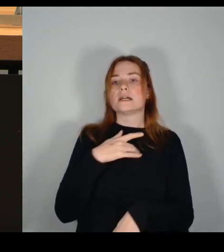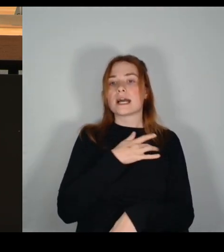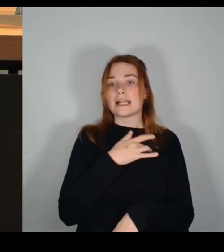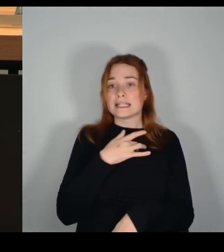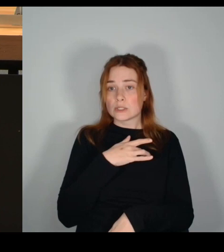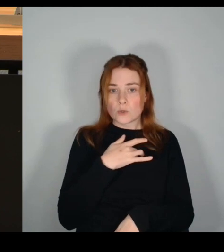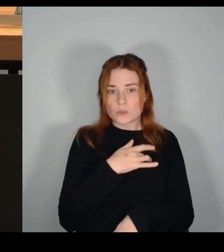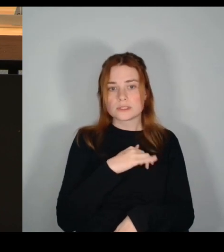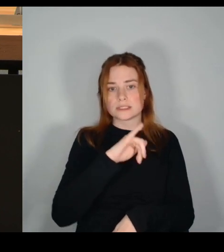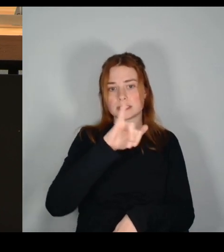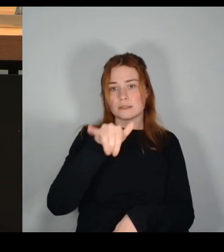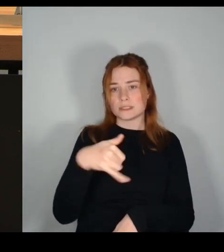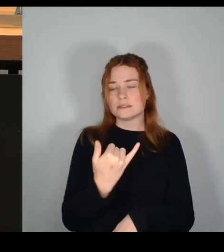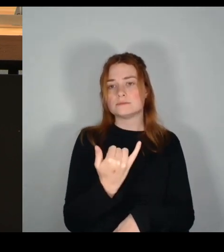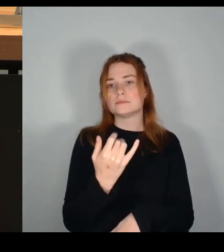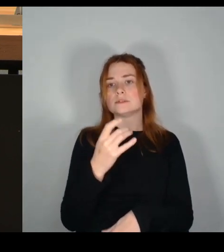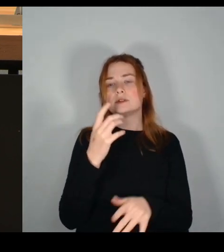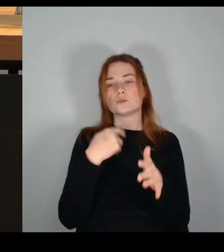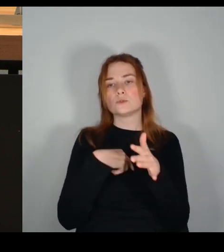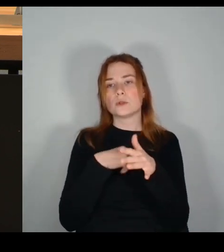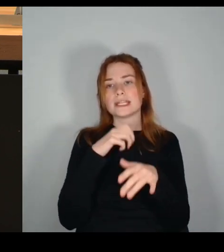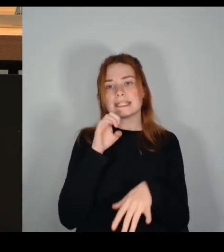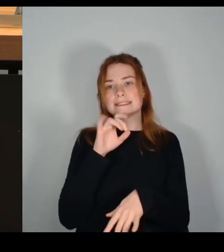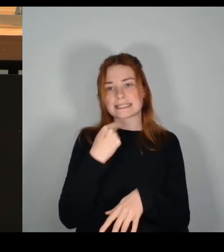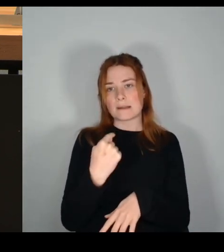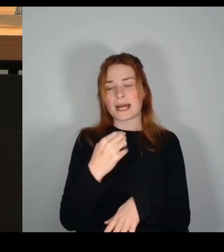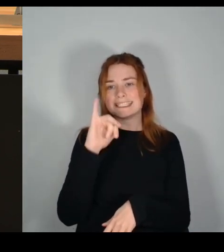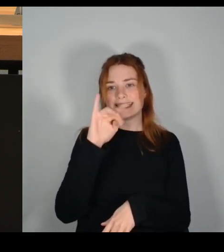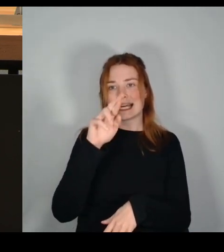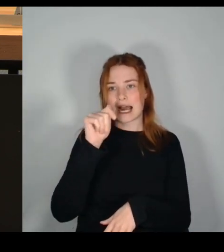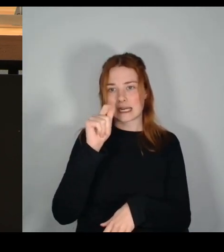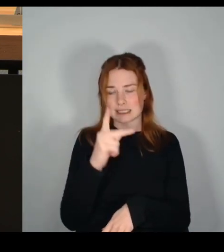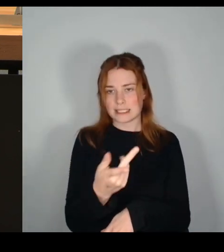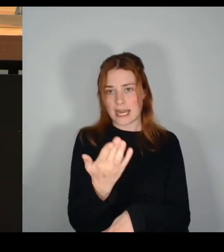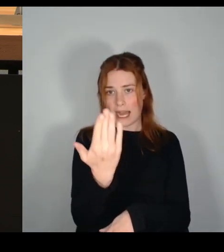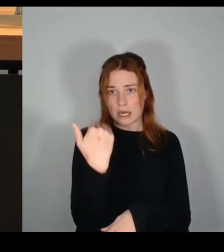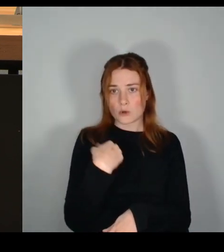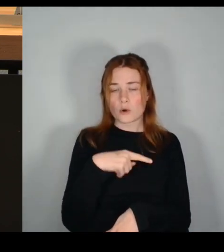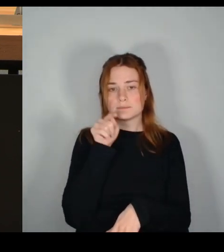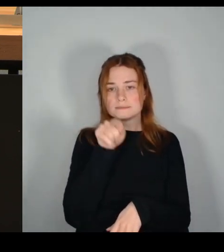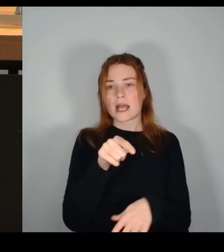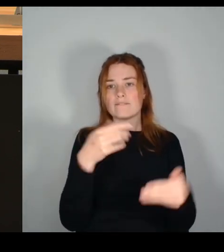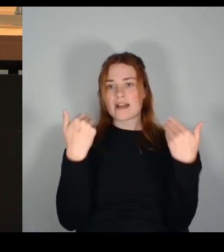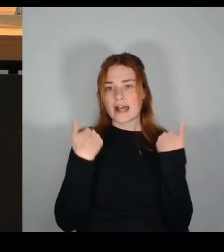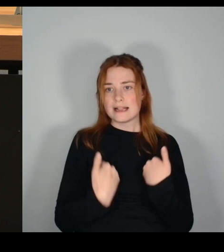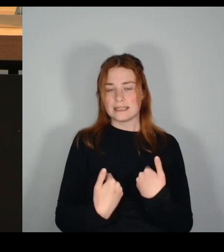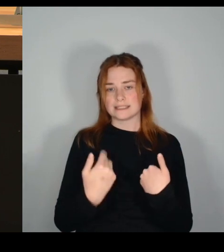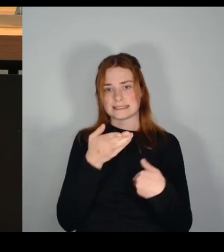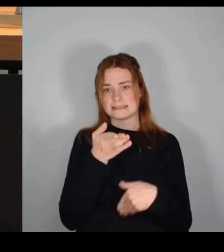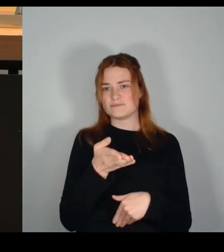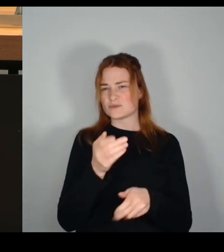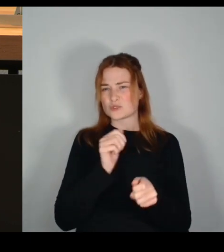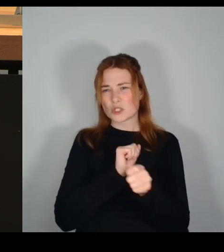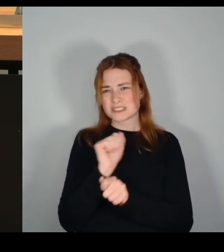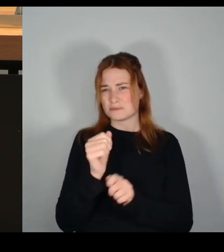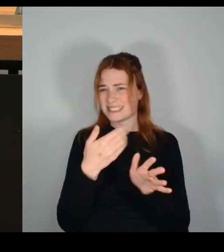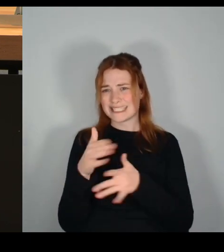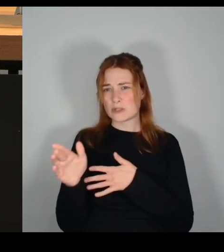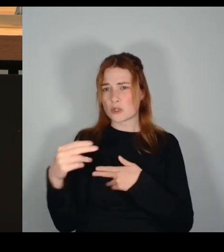veränderter Verhältnisse nicht zumutbar, in den früheren Verfolgerstaat zurückzukehren. Zitatende.